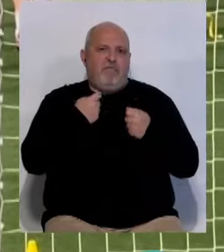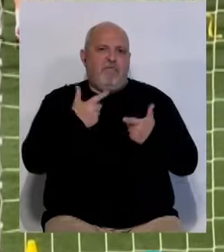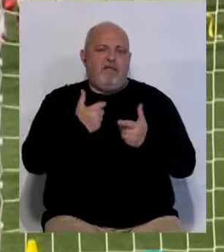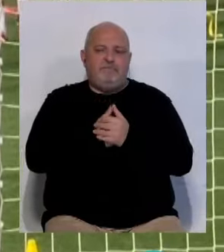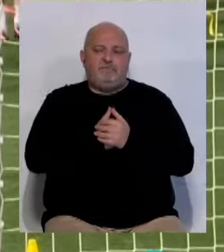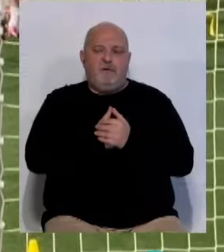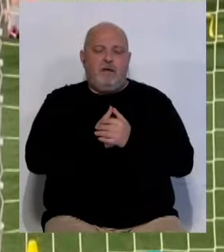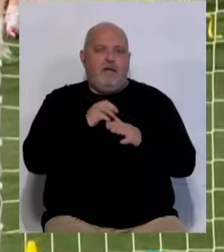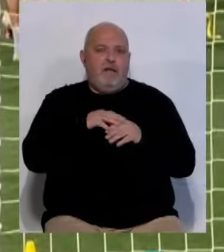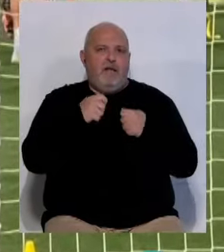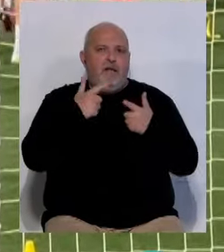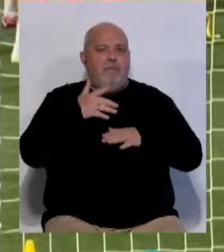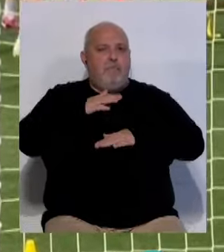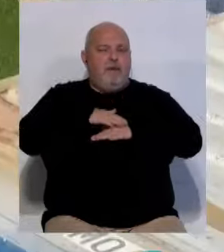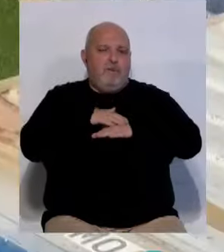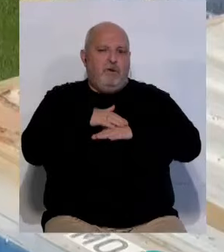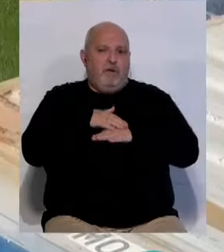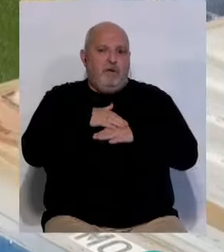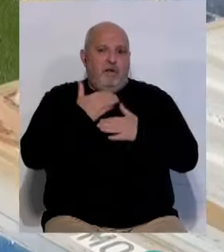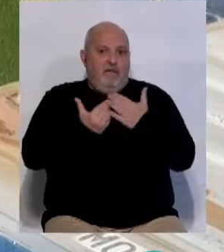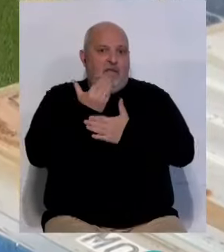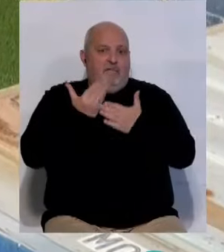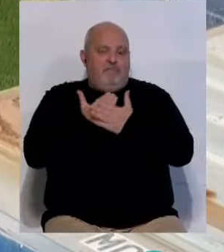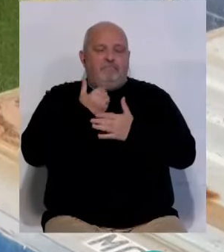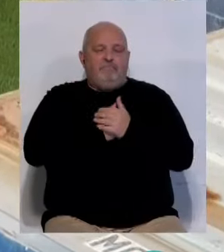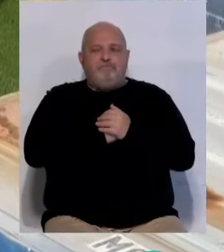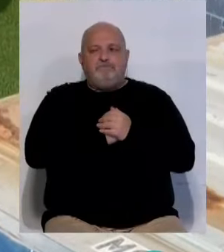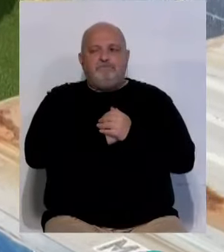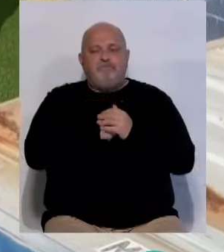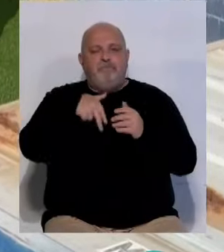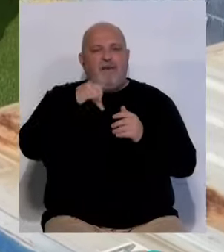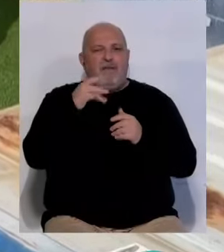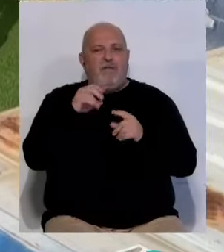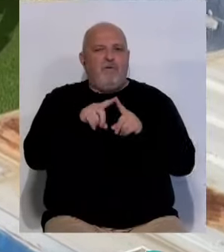y sobre todo para dar mínimo en el día a día a mí me ha sorprendió negredo y sobre todo cuando nos